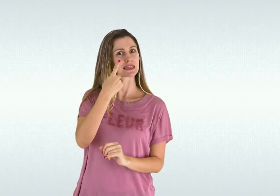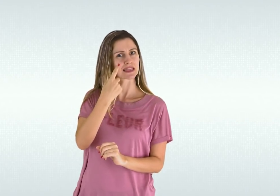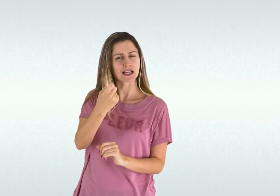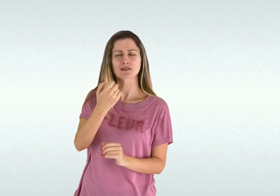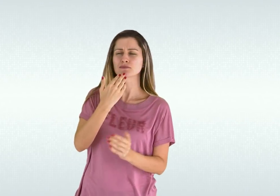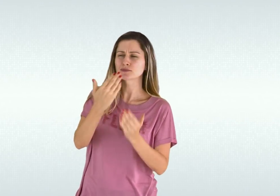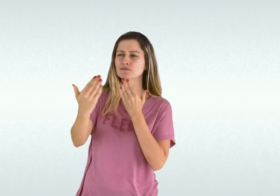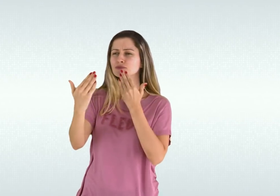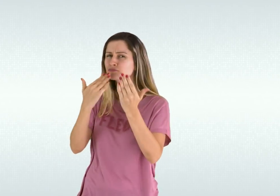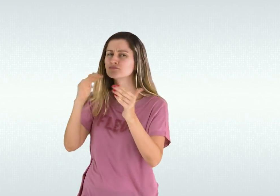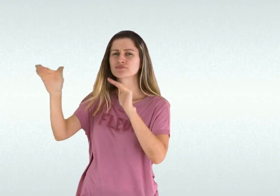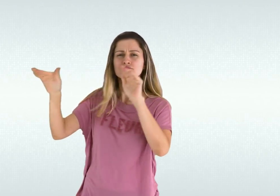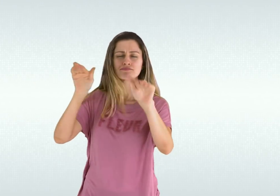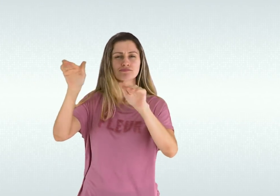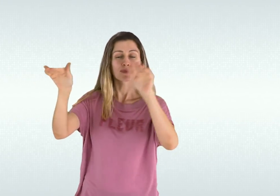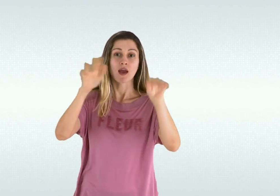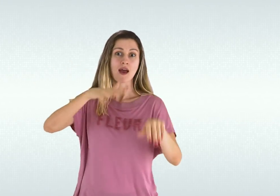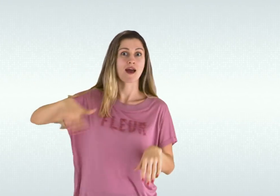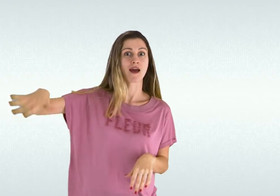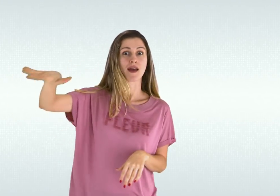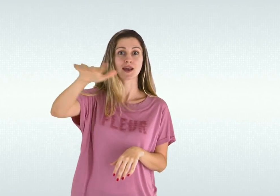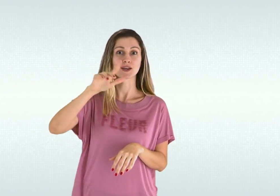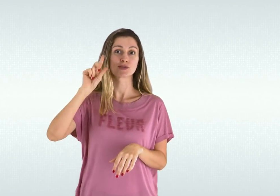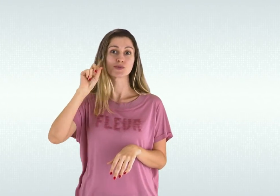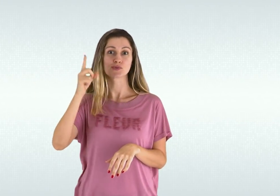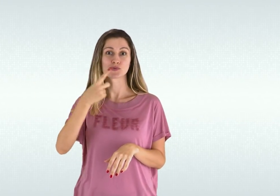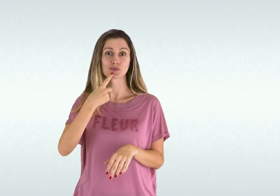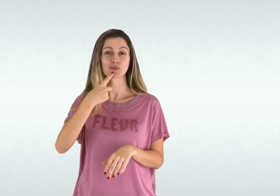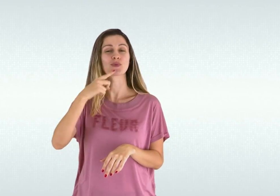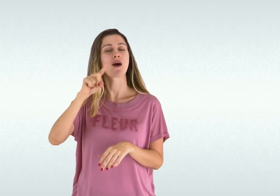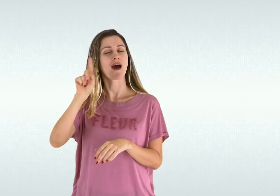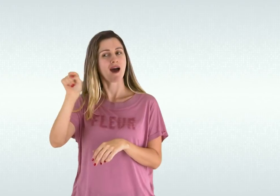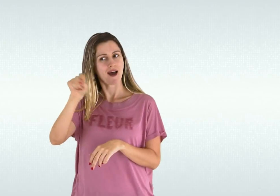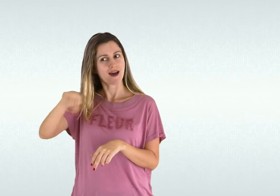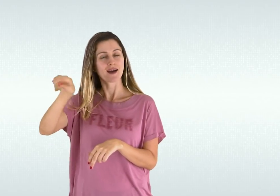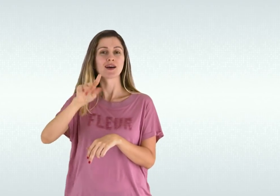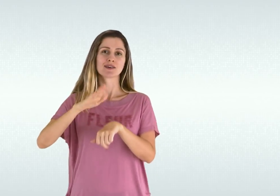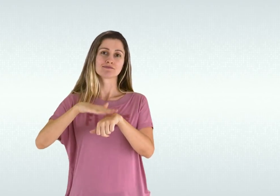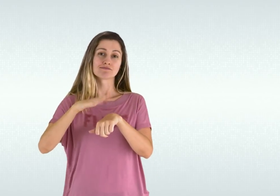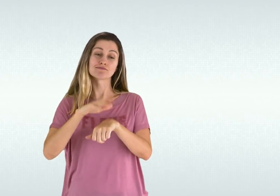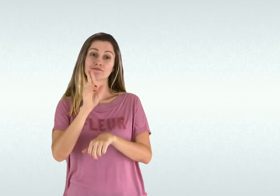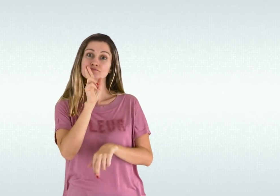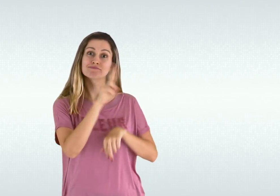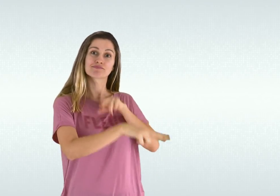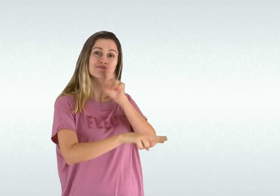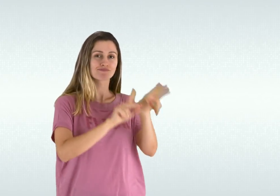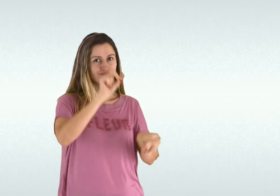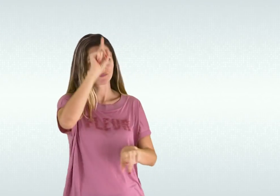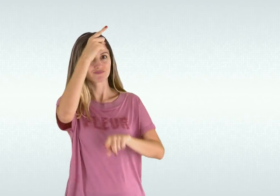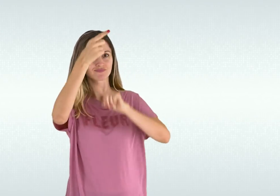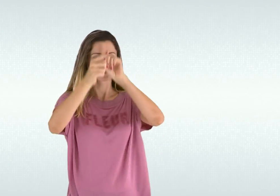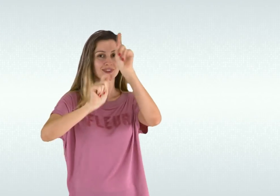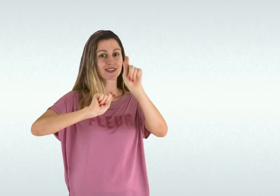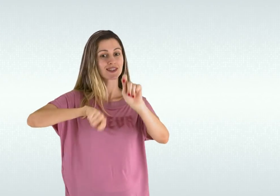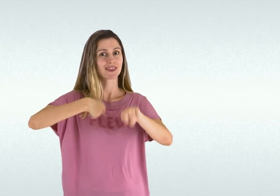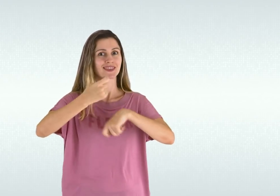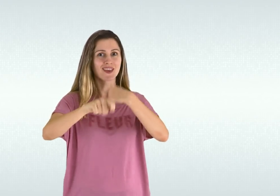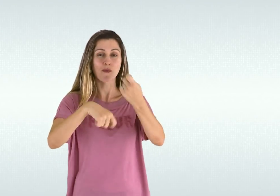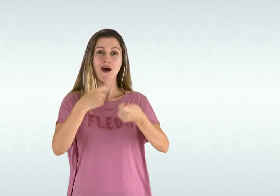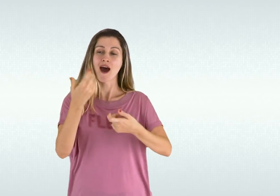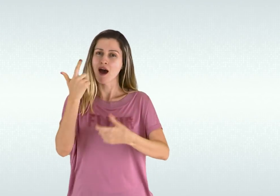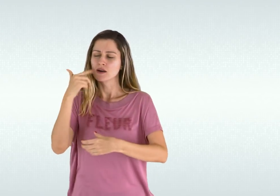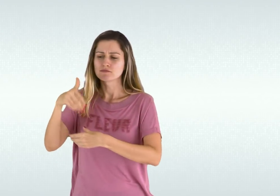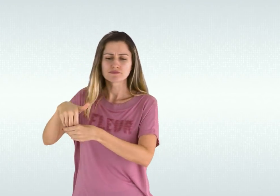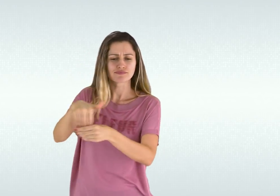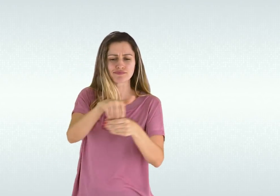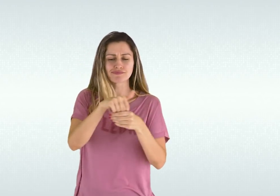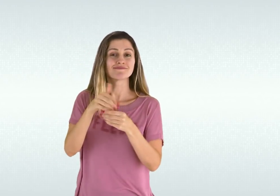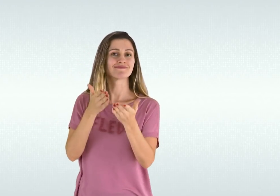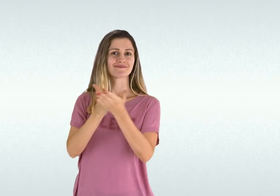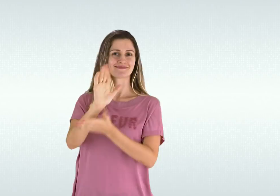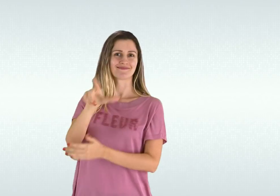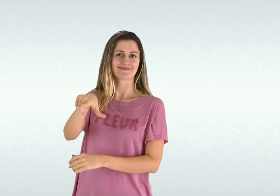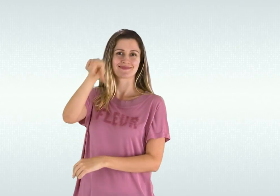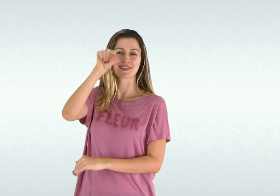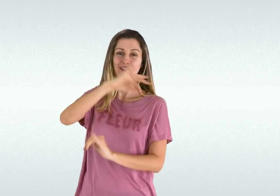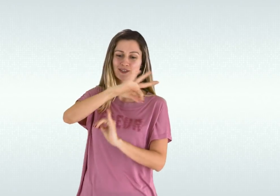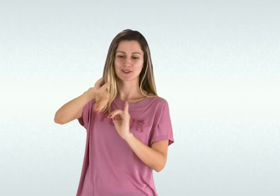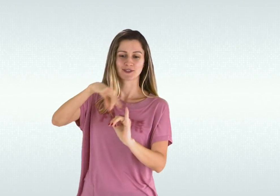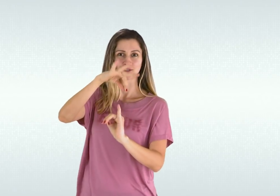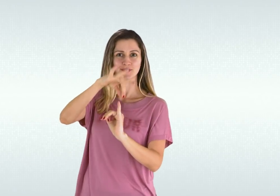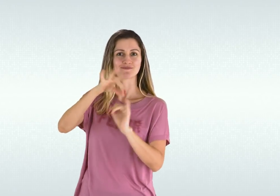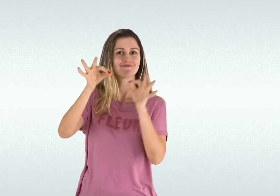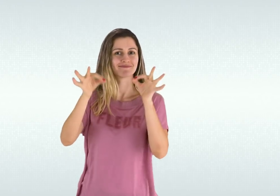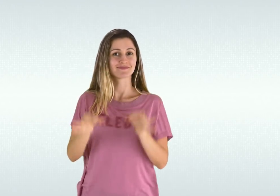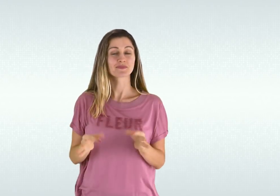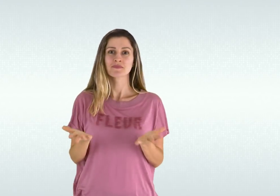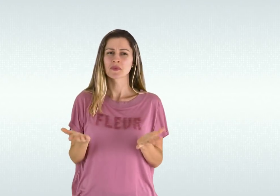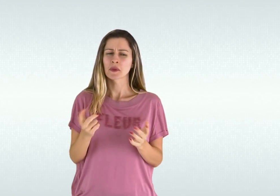O interessante foi ter a participação dos surdos na escolha e definição do sinal quando eles puderam enviar suas sugestões criativas, que após votação, foi escolhido este sinal.